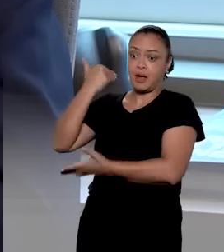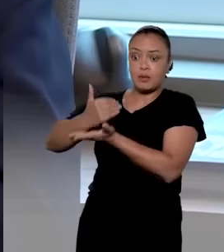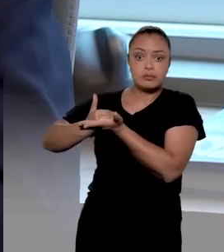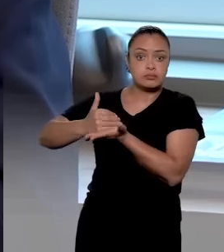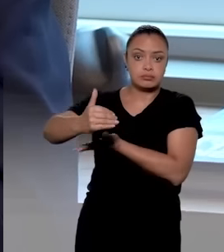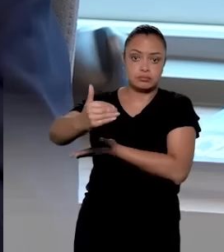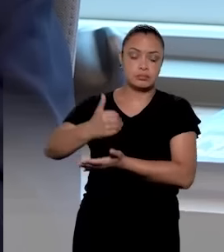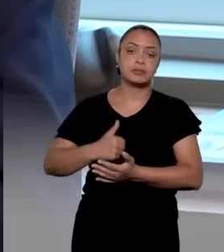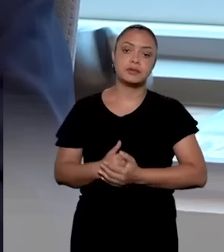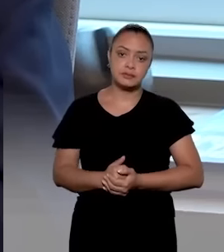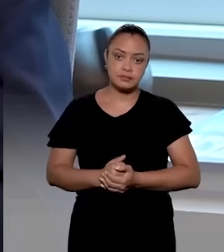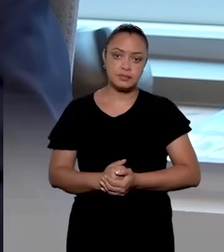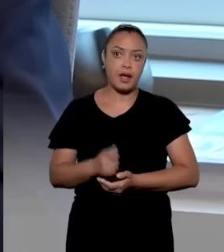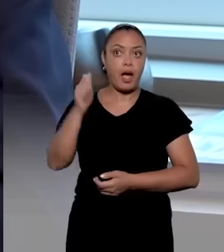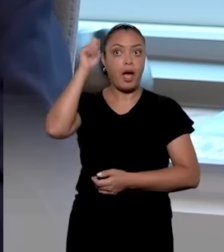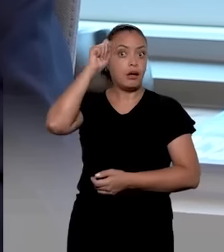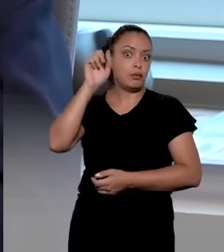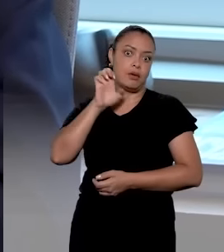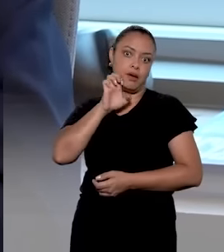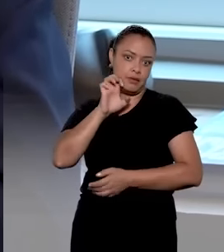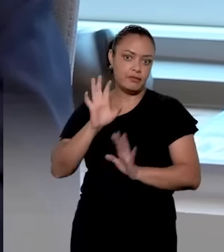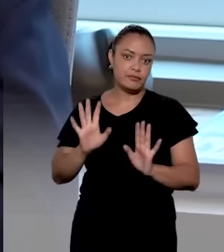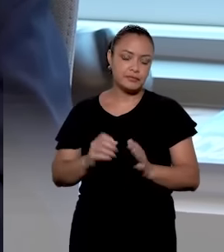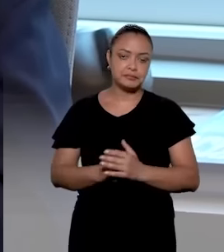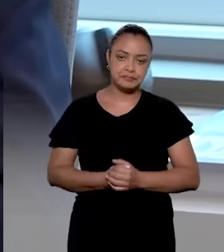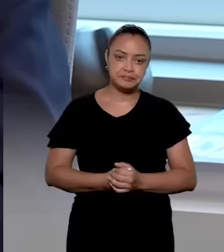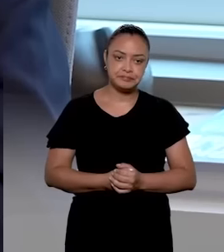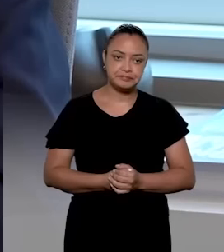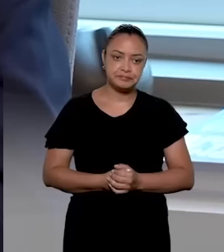É isso. Quando Pedro Álvares Cabral chegou já estava esse mato lá também.